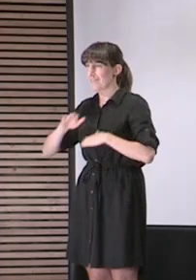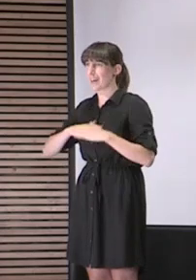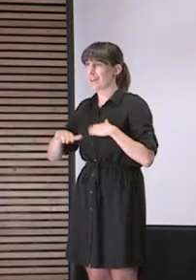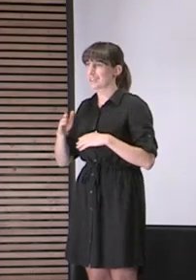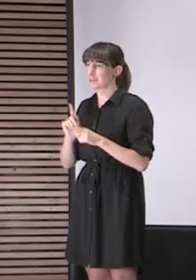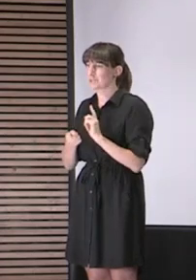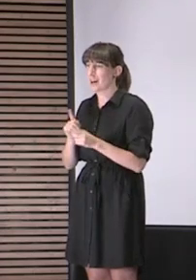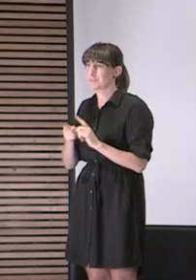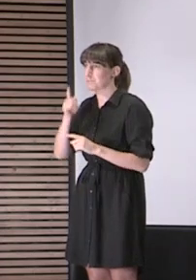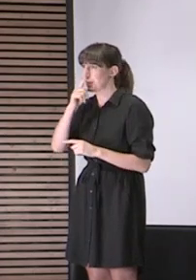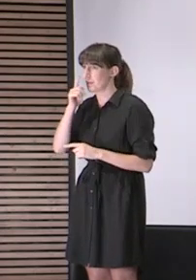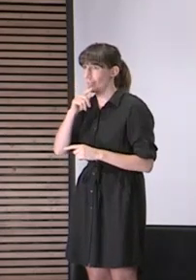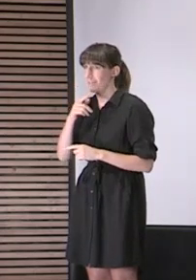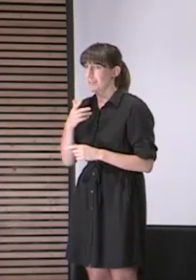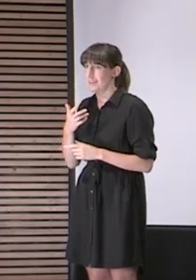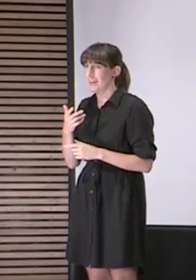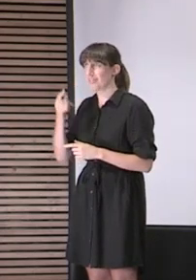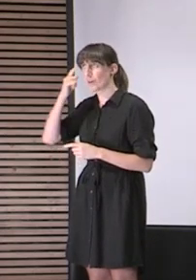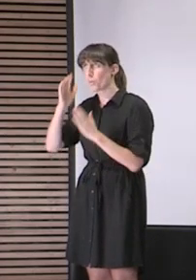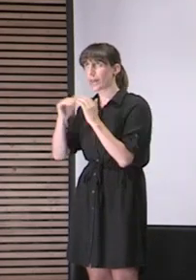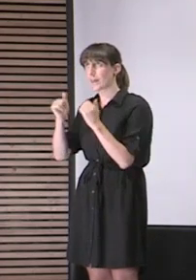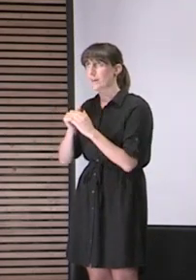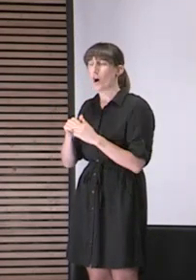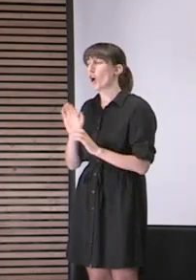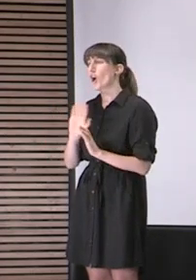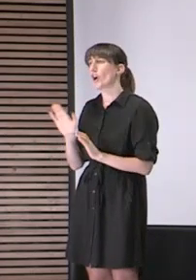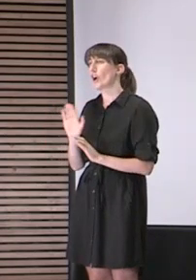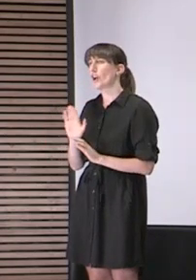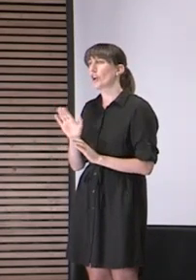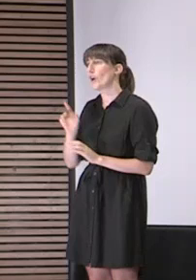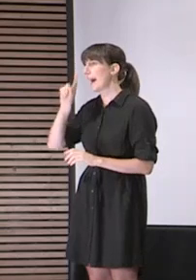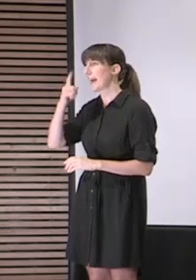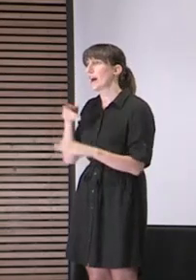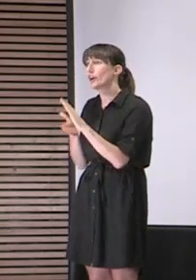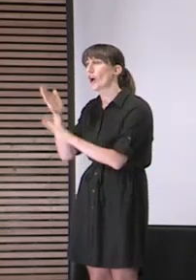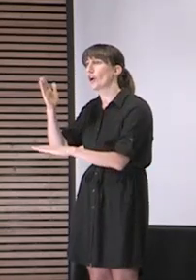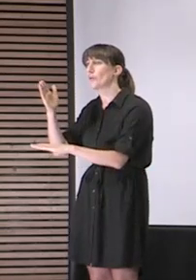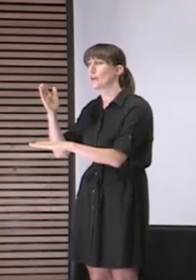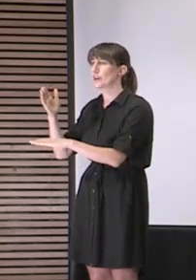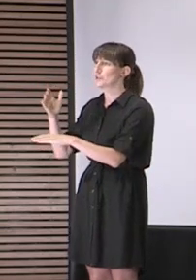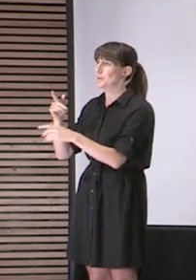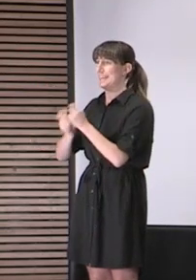Ardern: Creo que también tenemos que tener en cuenta el comportamiento humano. Nosotros